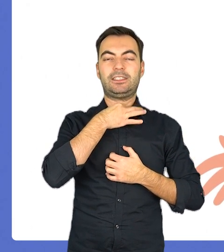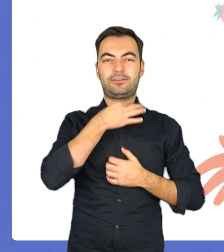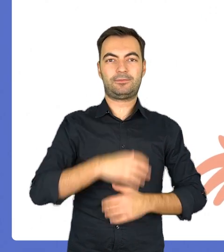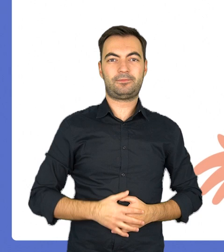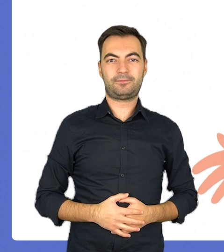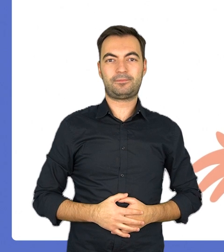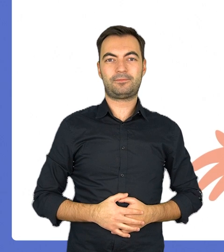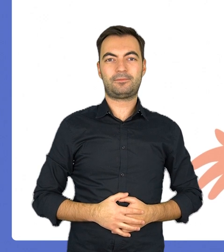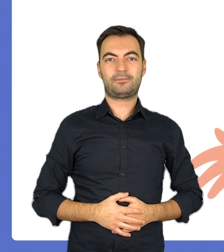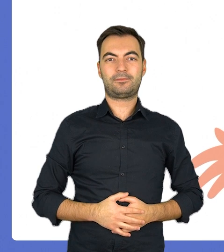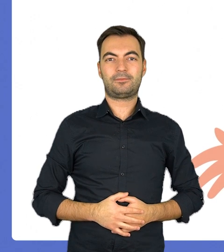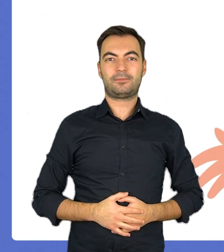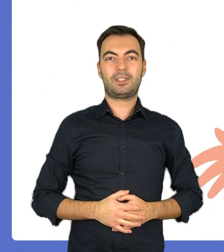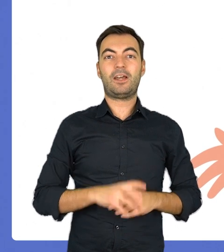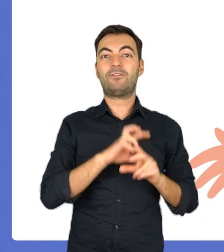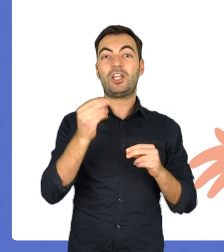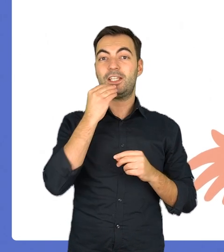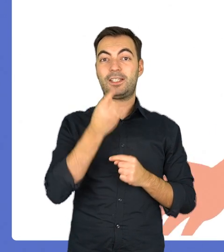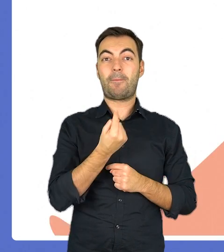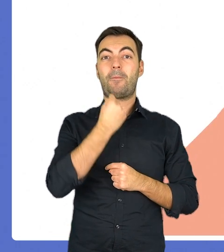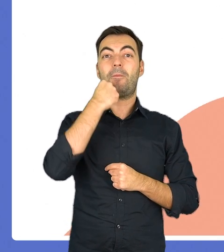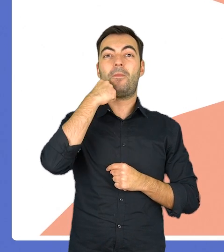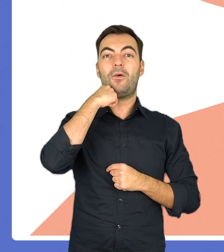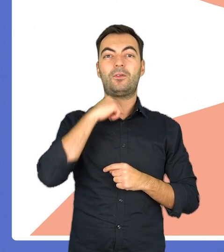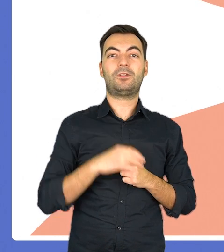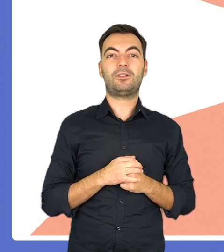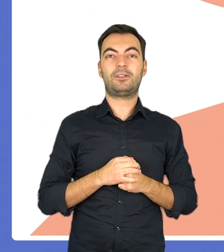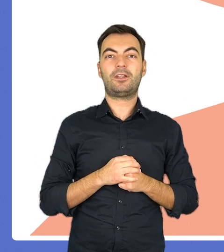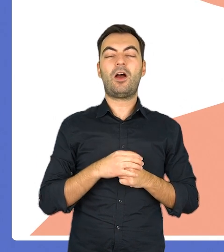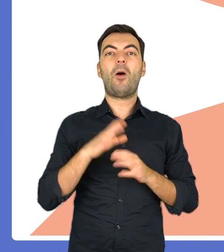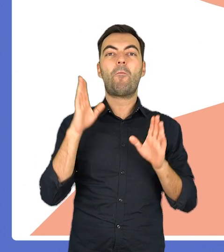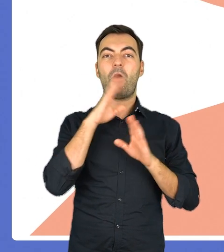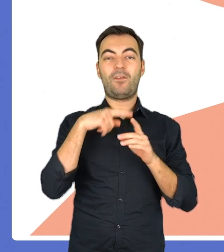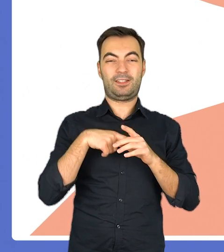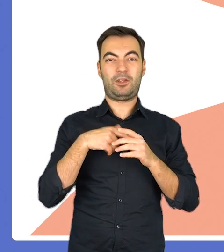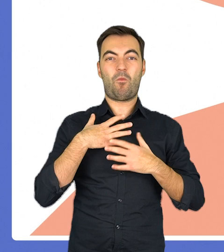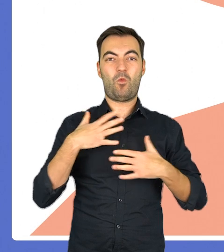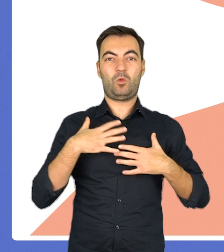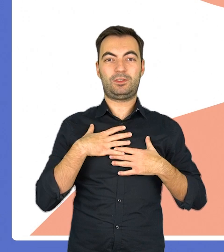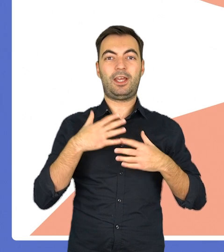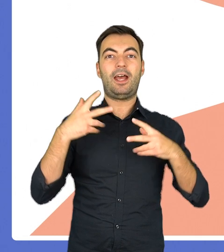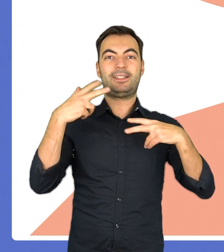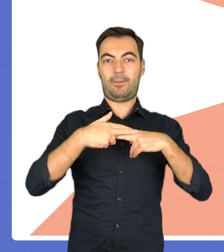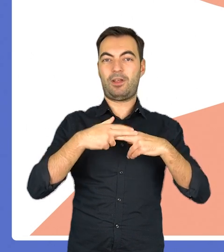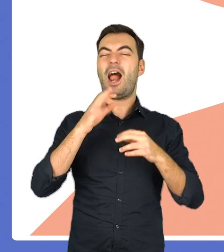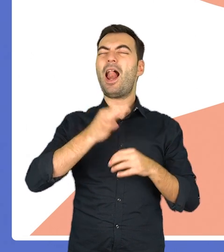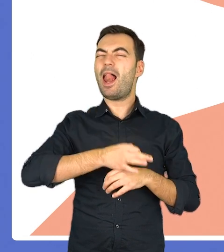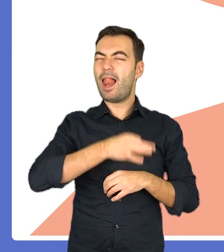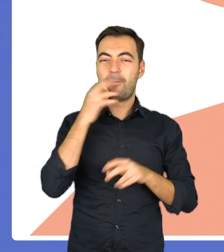wywoła zakrztuszenie. Podczas połykania jedzenia wejście do płuc jest blokowane ale lepiej w czasie jedzenia nie